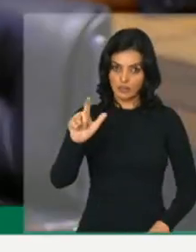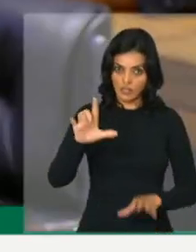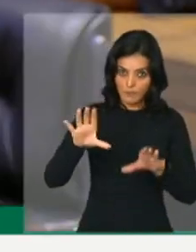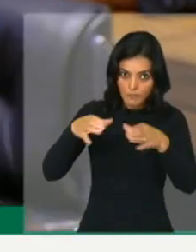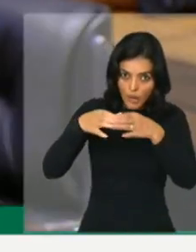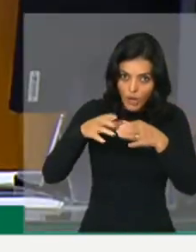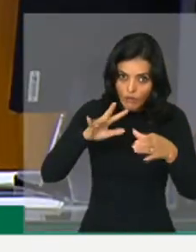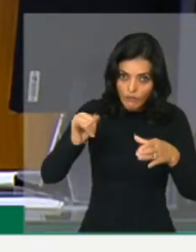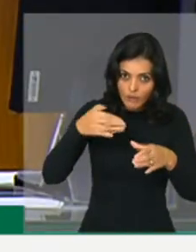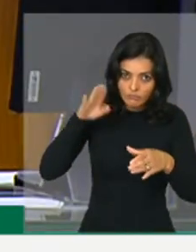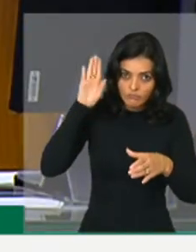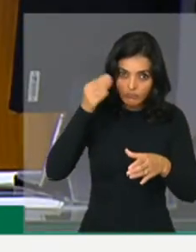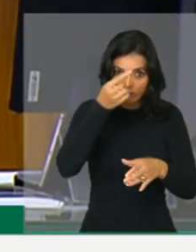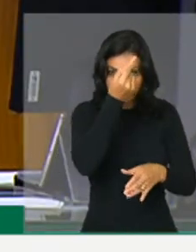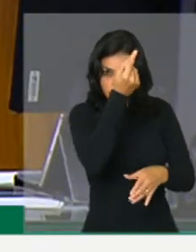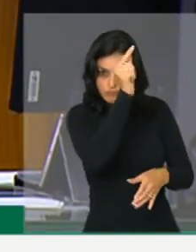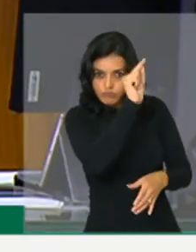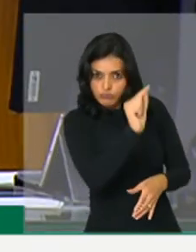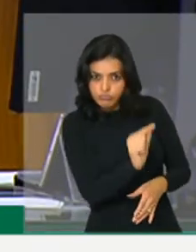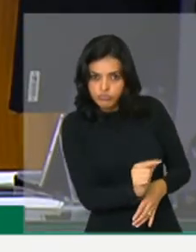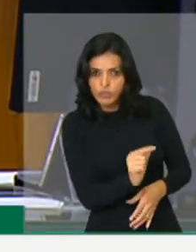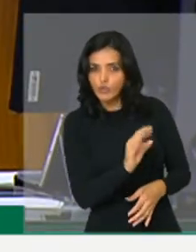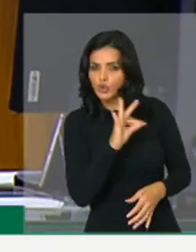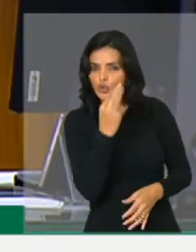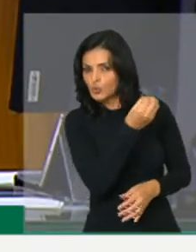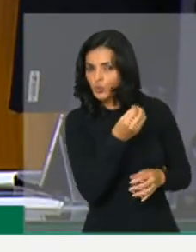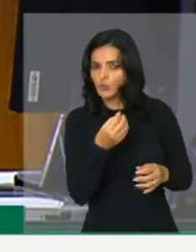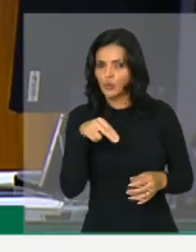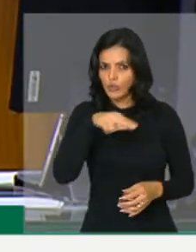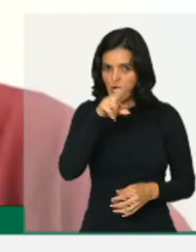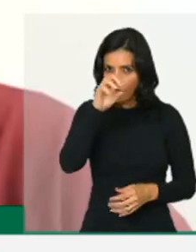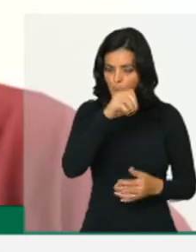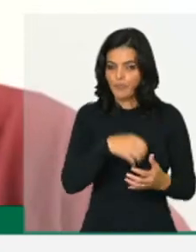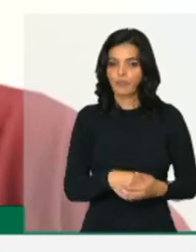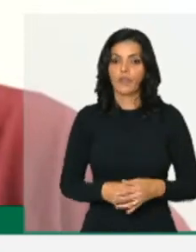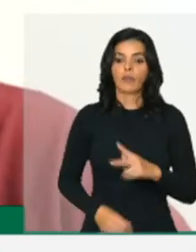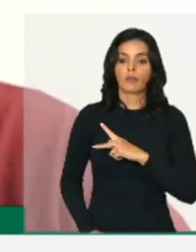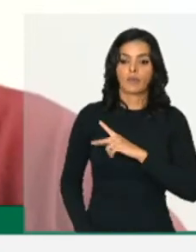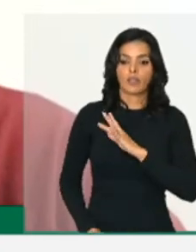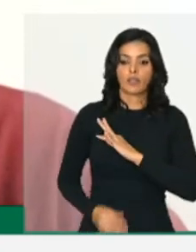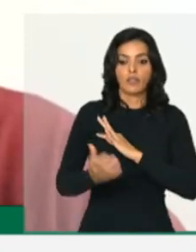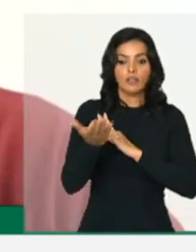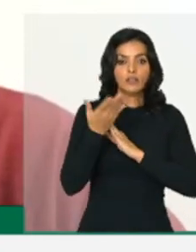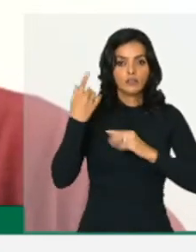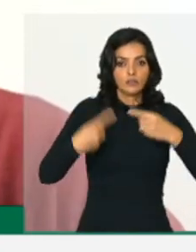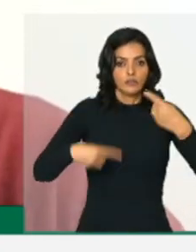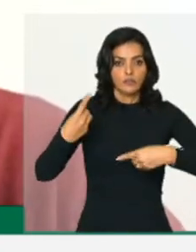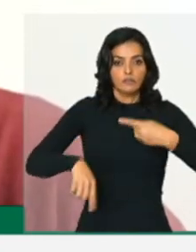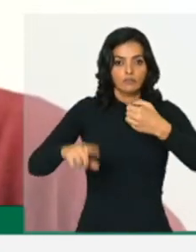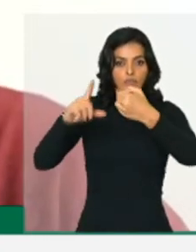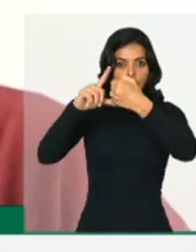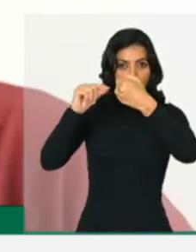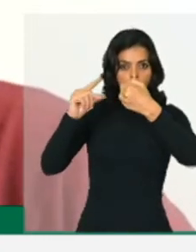PROVISÓRIA NÃO TEM URGÊ NCIA, ELA, NO MÉRITO, É MUITO RUIM PORQUE EXTINGUE DOIS FUNDOS DE DESENVOLVIMENTO